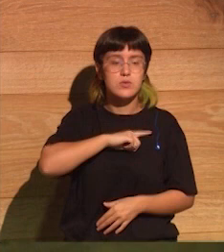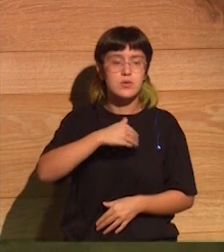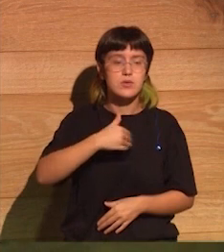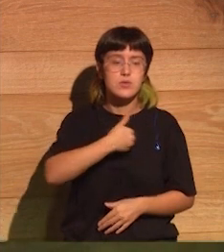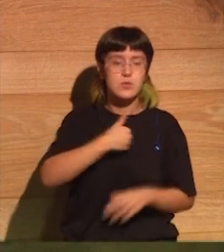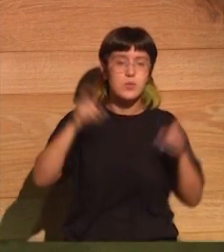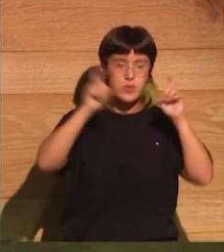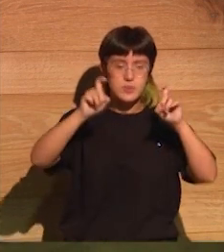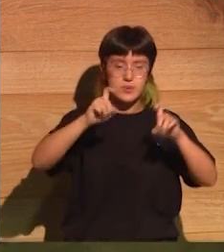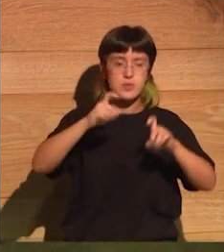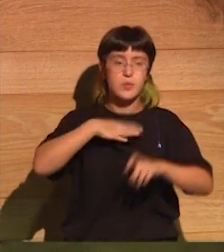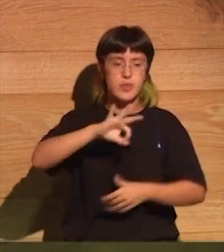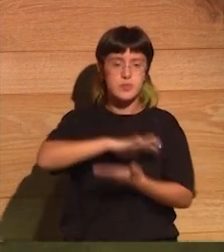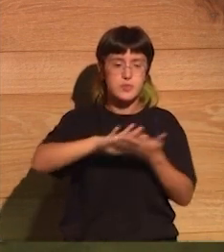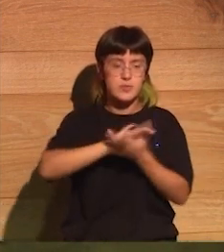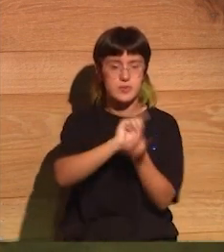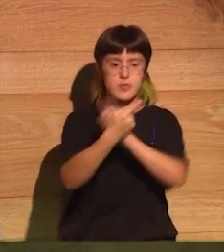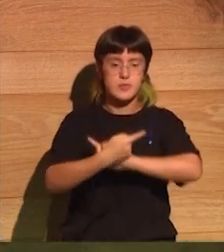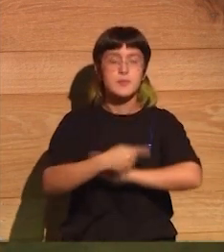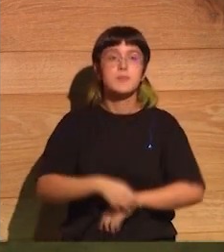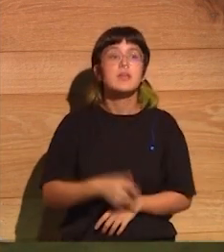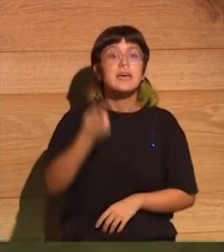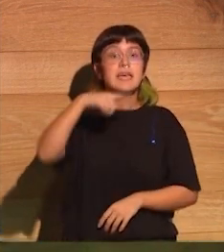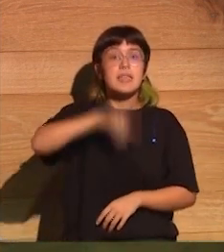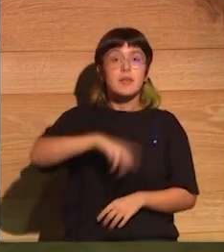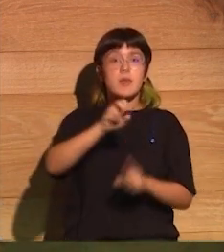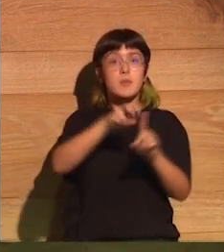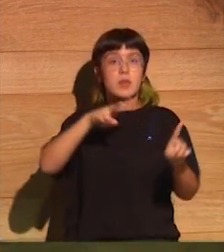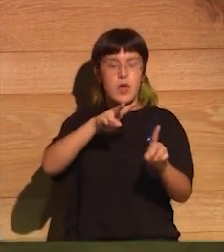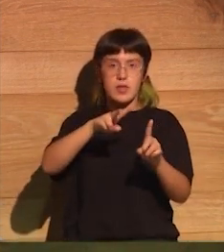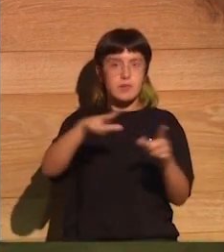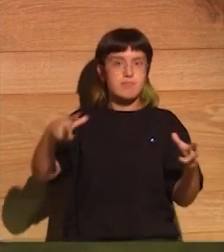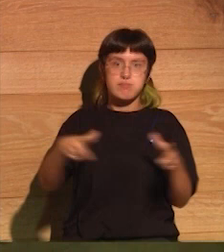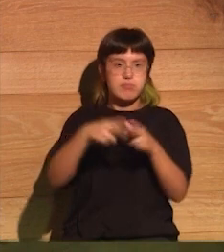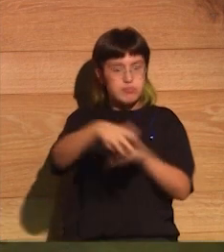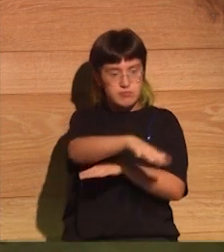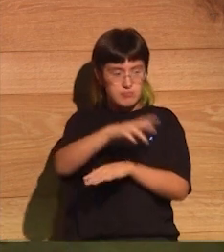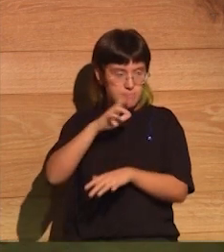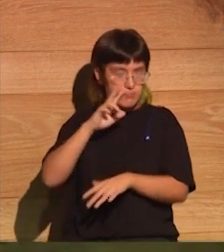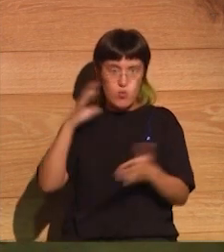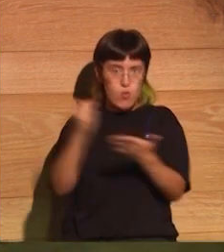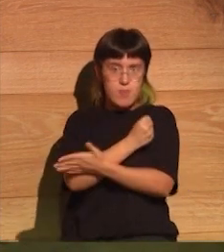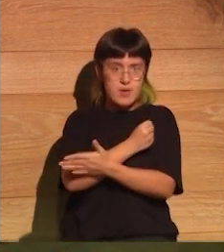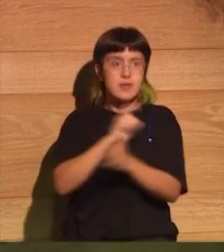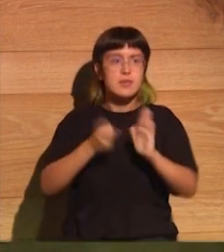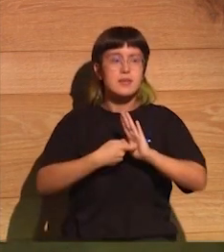Y creo que la mirada holística que debemos darles a todos ellos para formarles en otras capacidades para acompañarlos